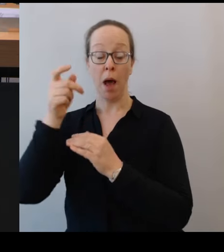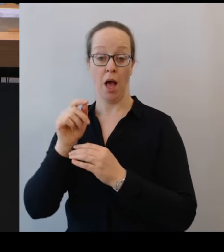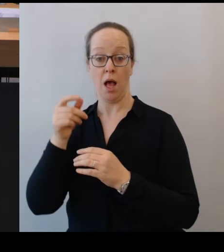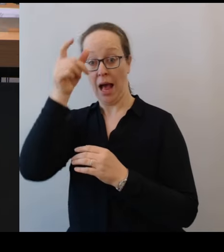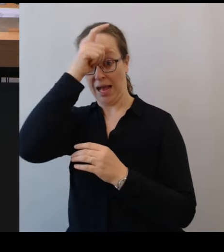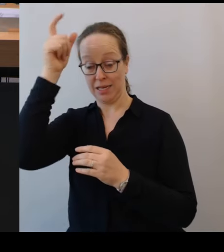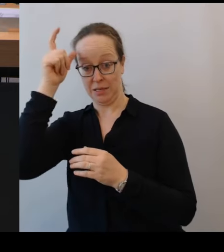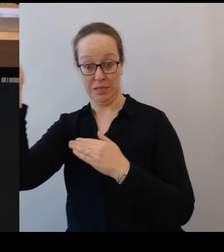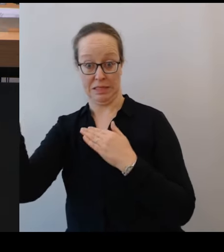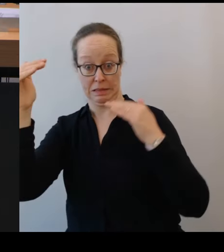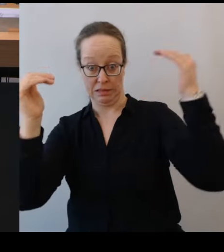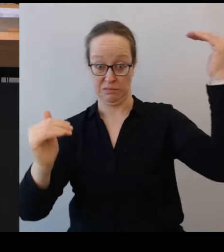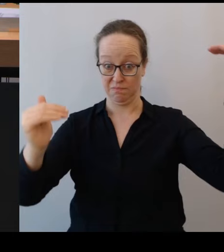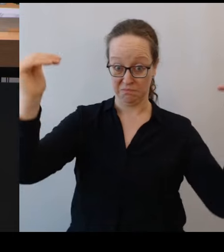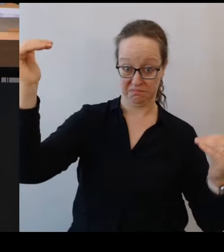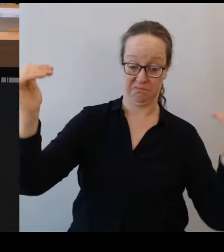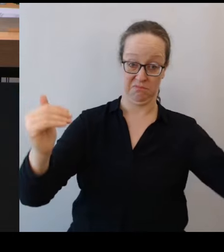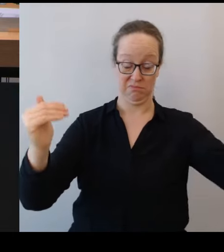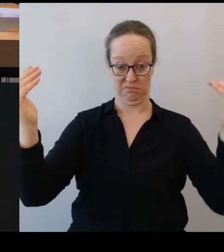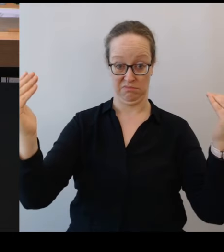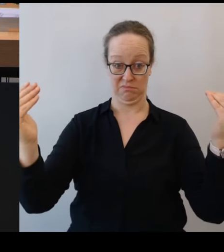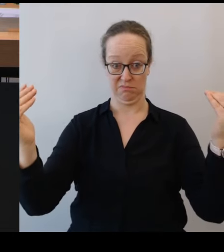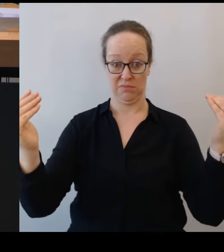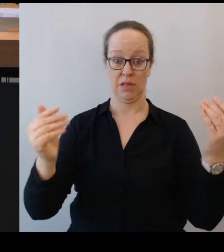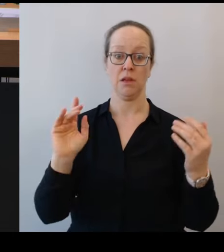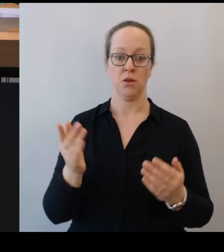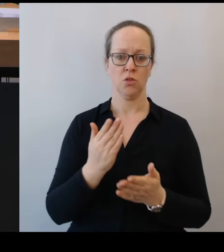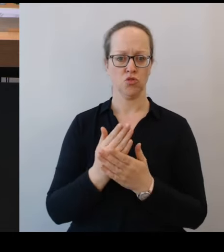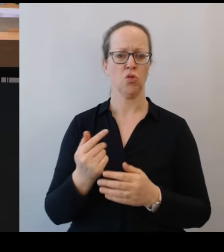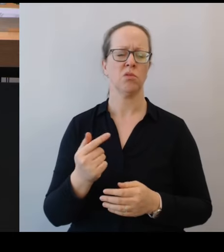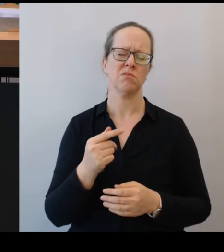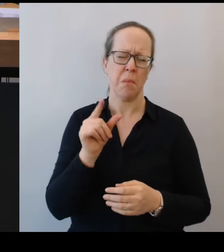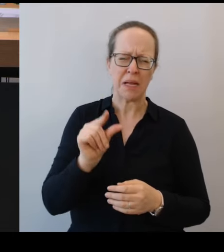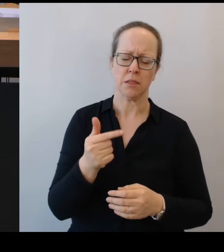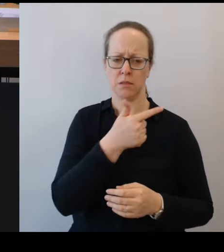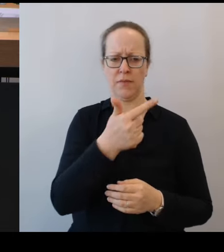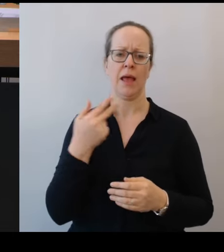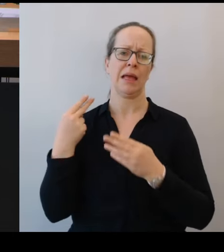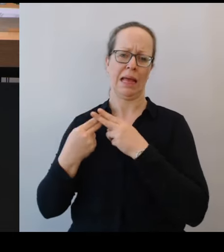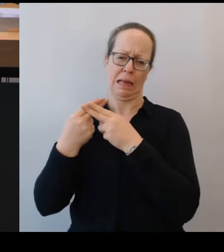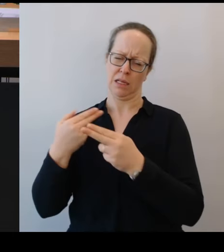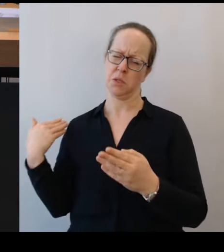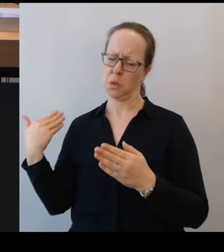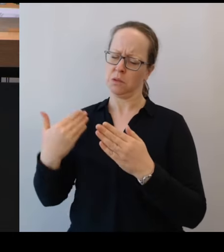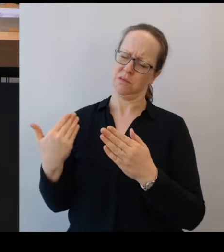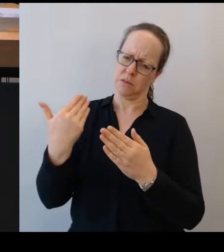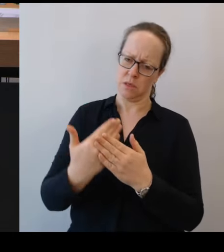Generationen wird den jungen Menschen in Deutschland immer eingeredet, dass man eigentlich nur mit einem Studium